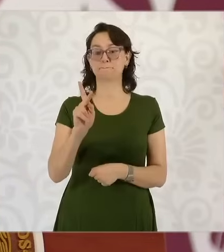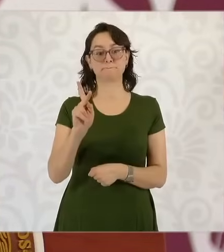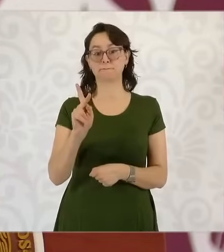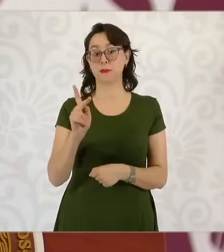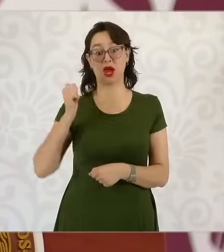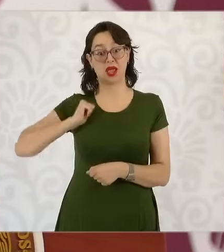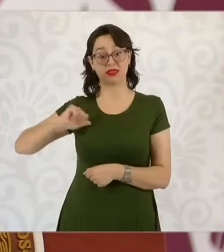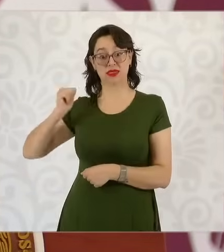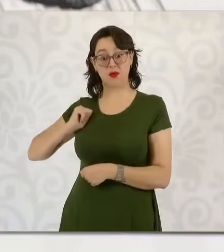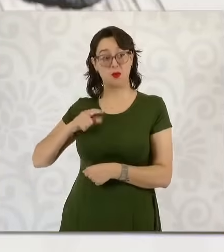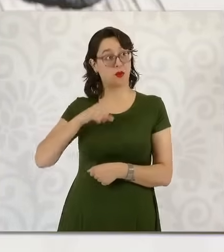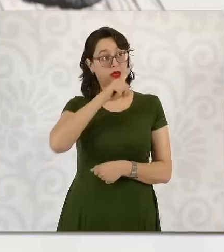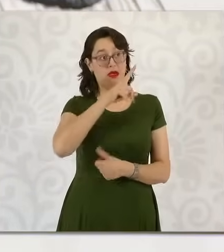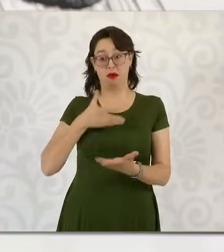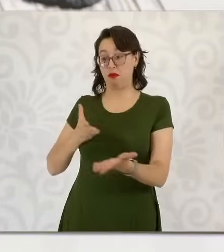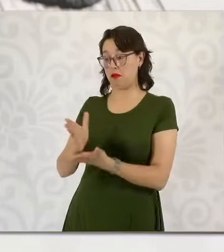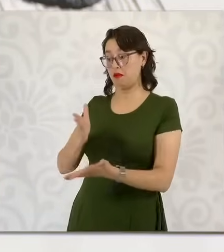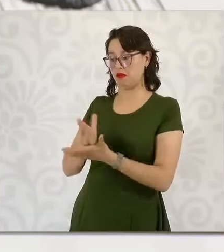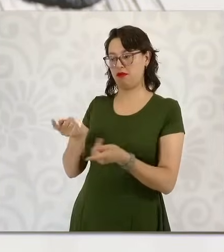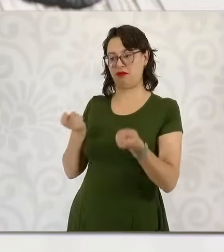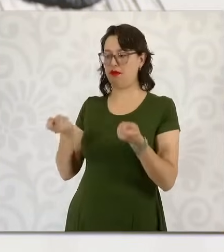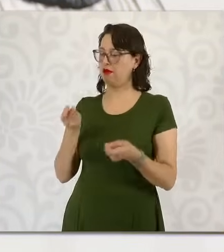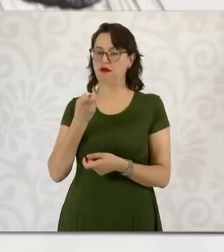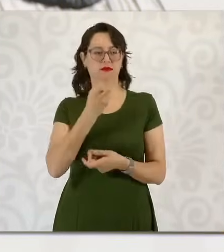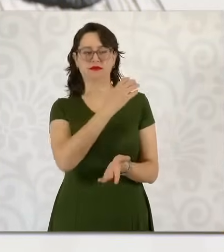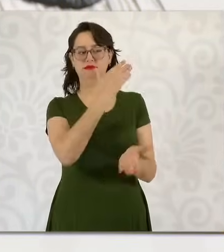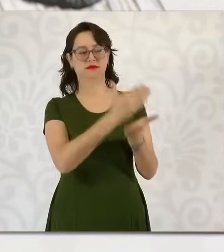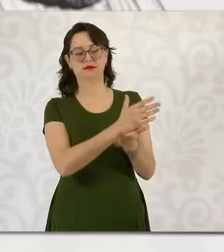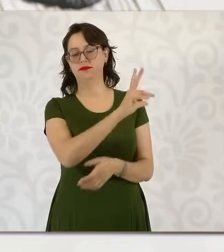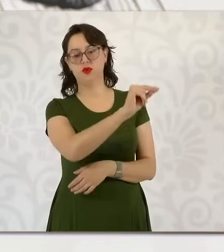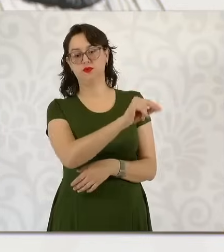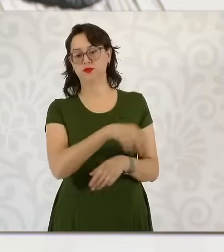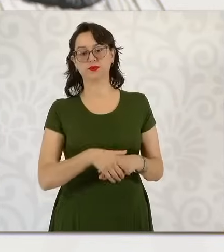antes donde quienes operaban todo pues eran ellos entonces